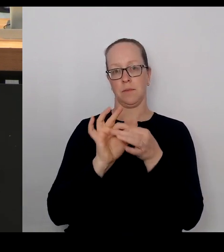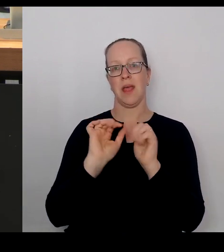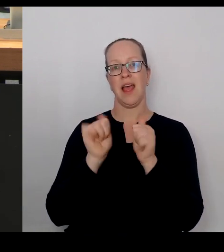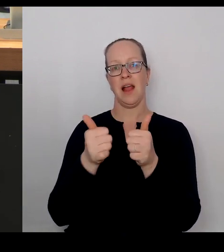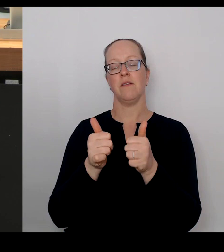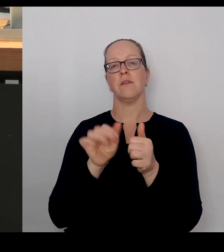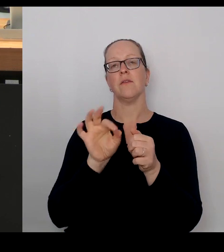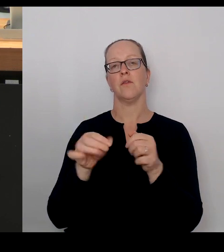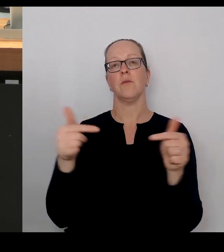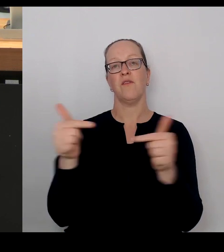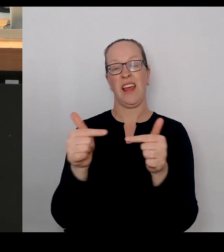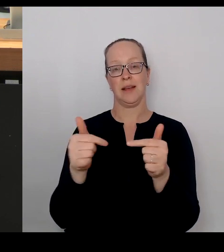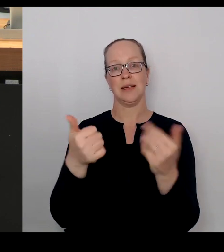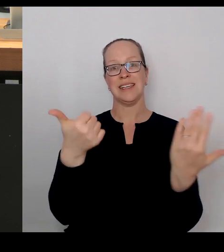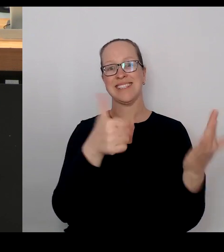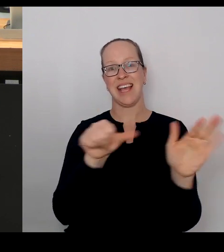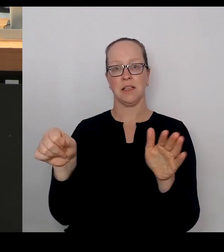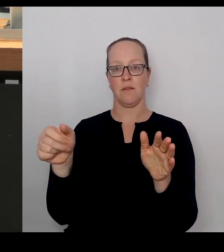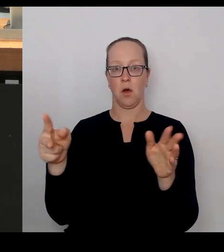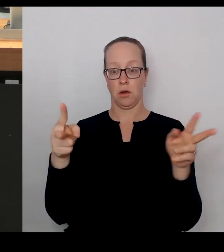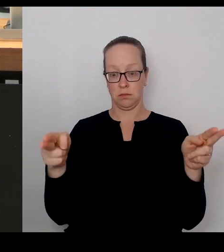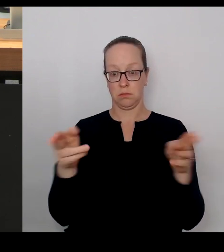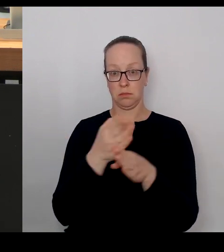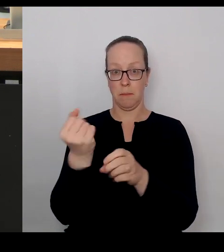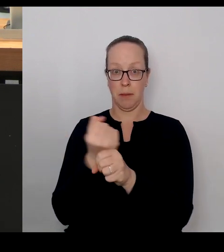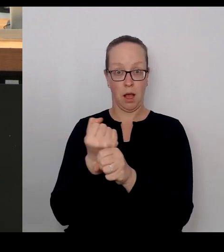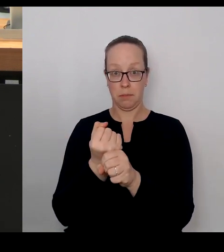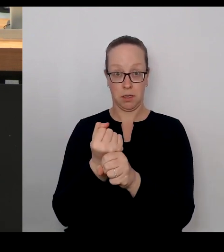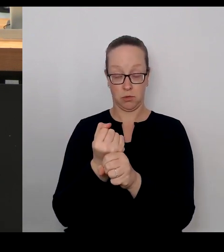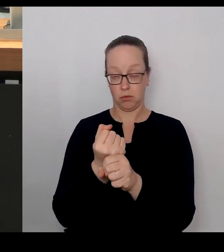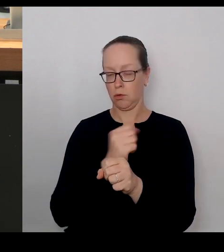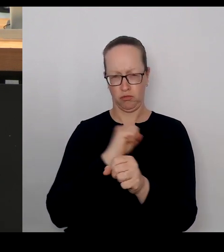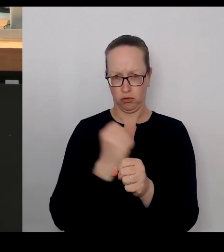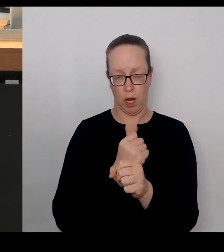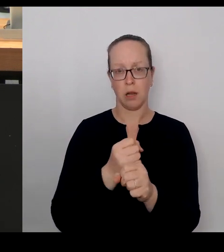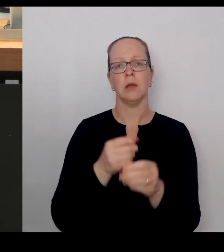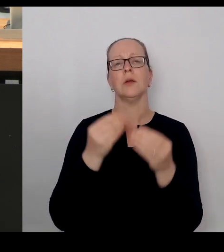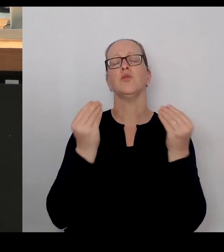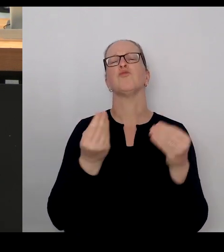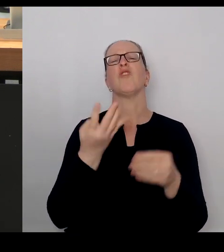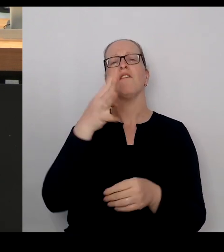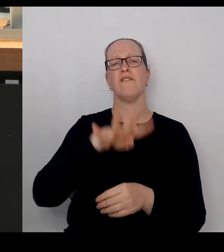eines Falles eher 4 bis 6 Monate und im schlimmsten Fall dauert das sogar mehr als ein Jahr.